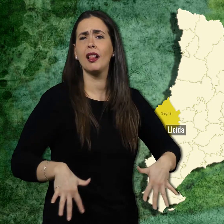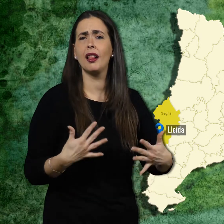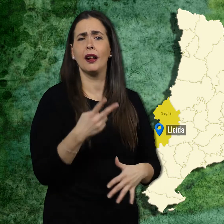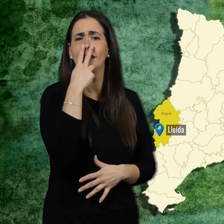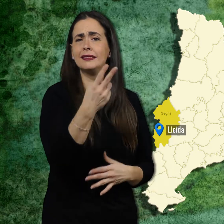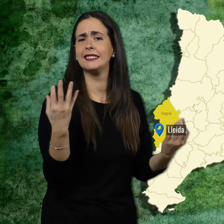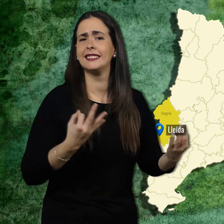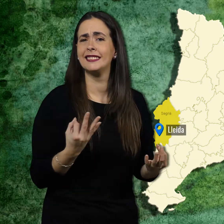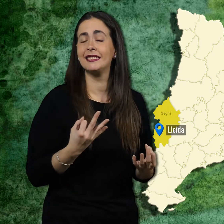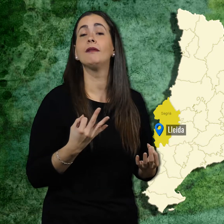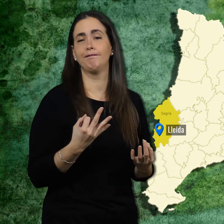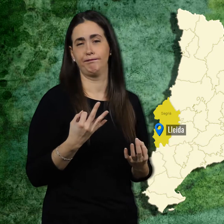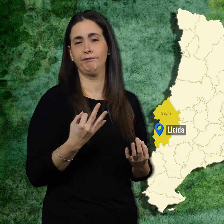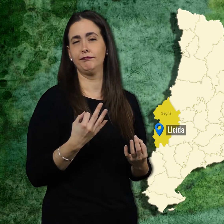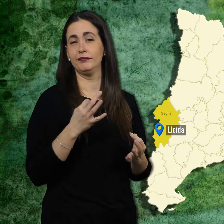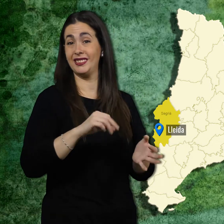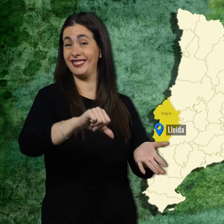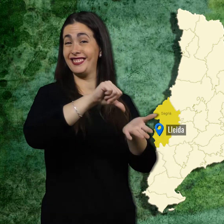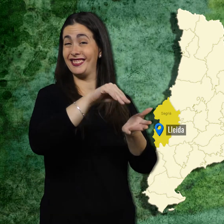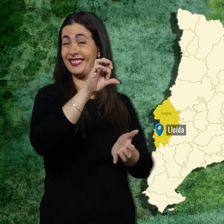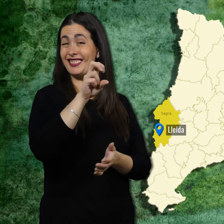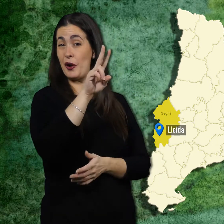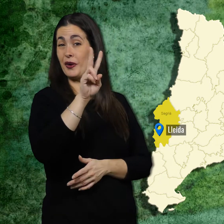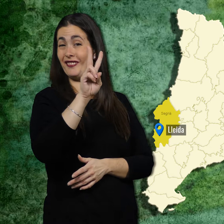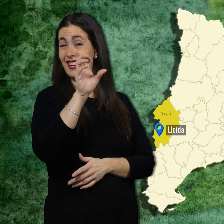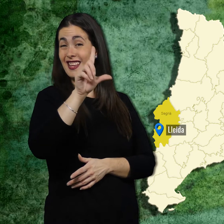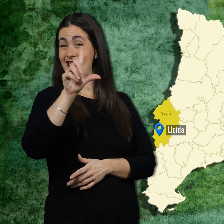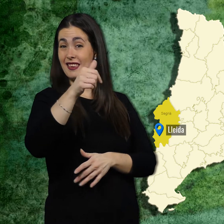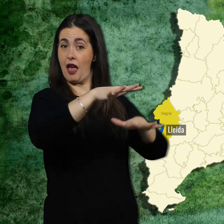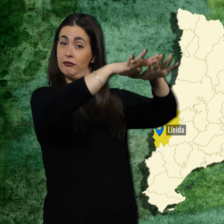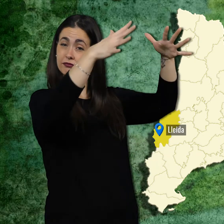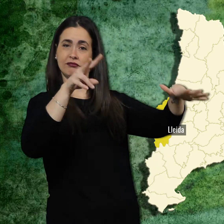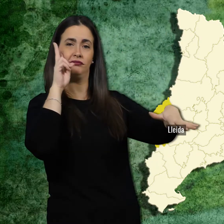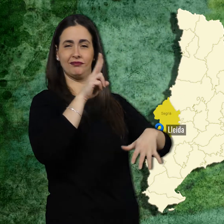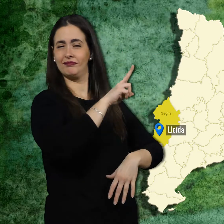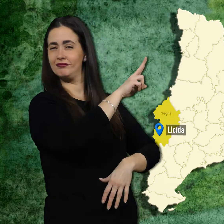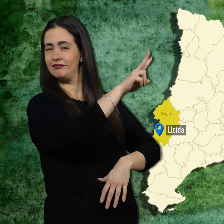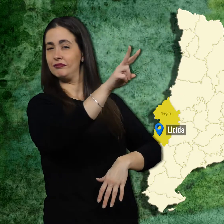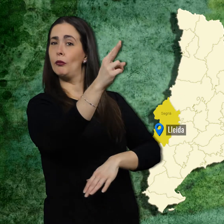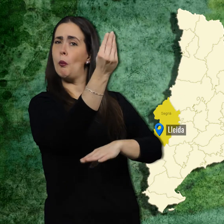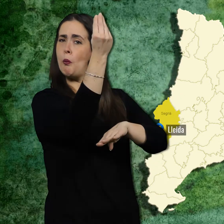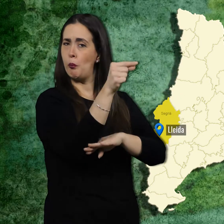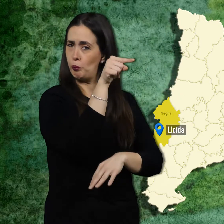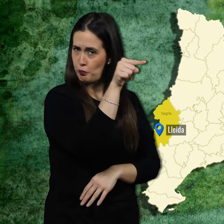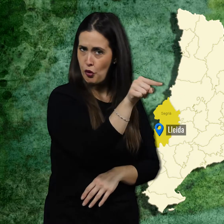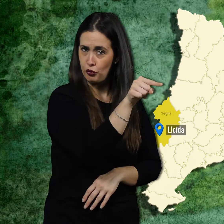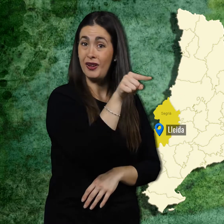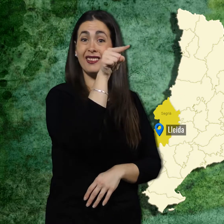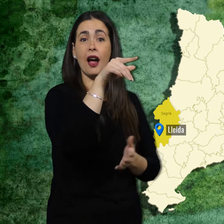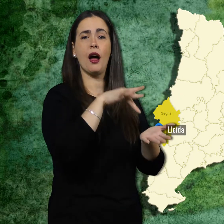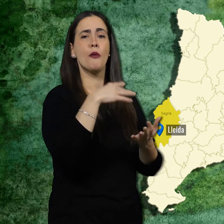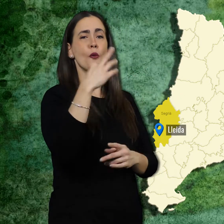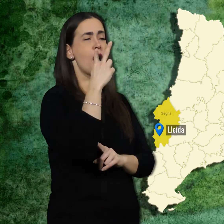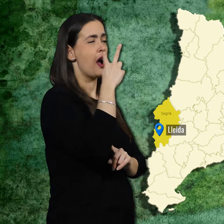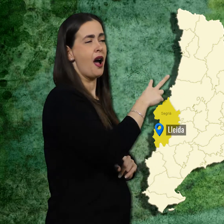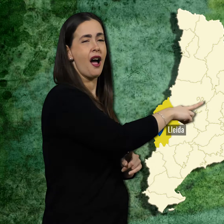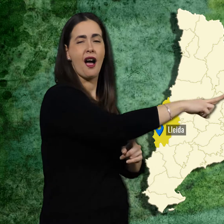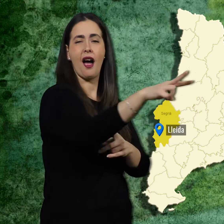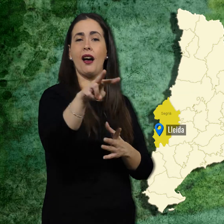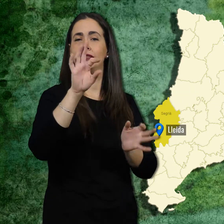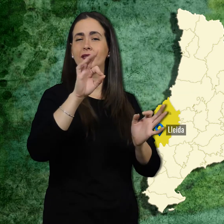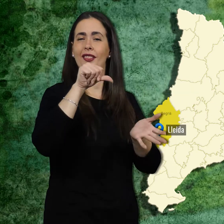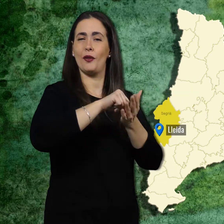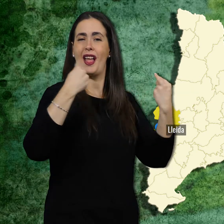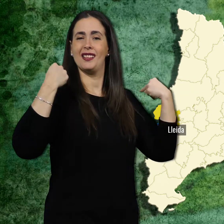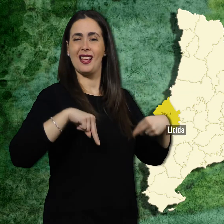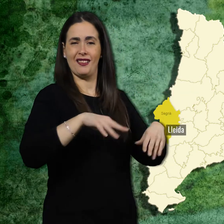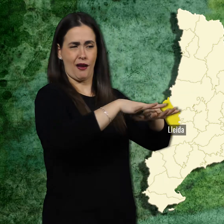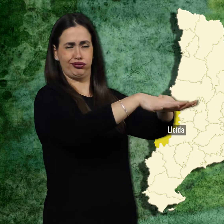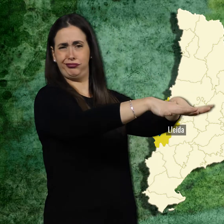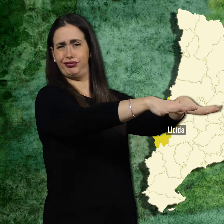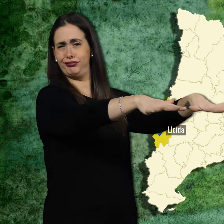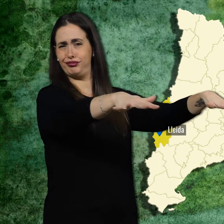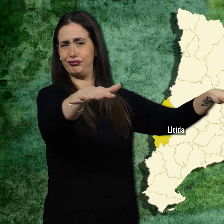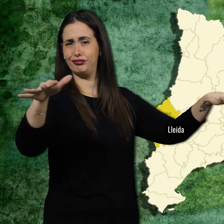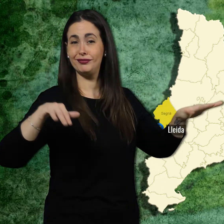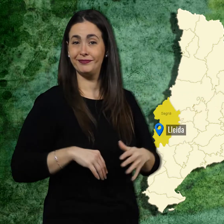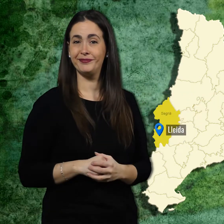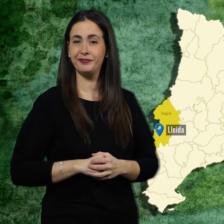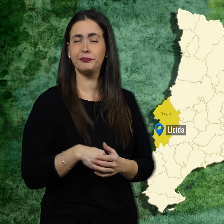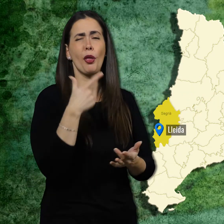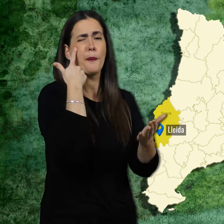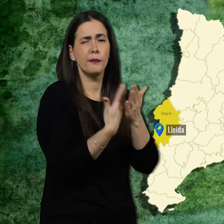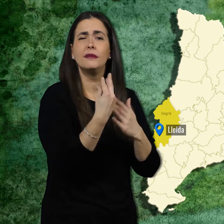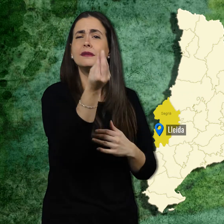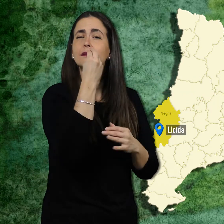Imprescindible: Visitar el conjunt monumental de la Seu Vella i gaudir de les panoràmiques de la ciutat que s'obtenen des del turó.